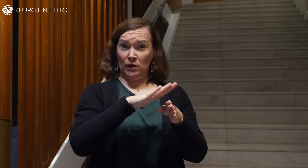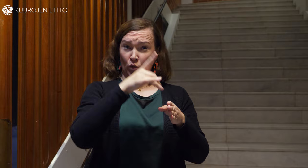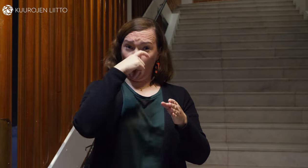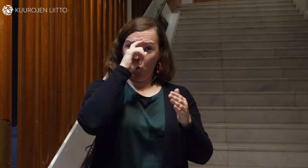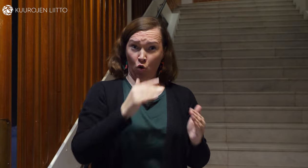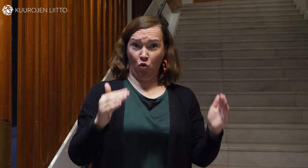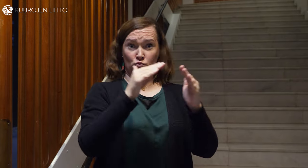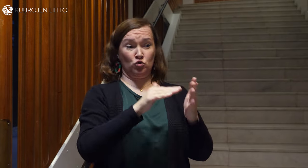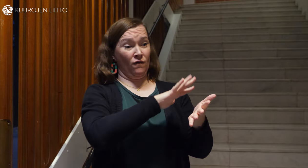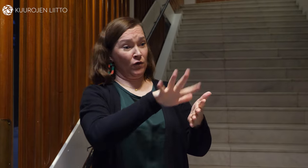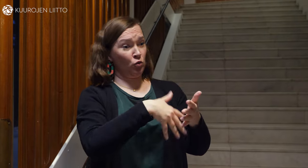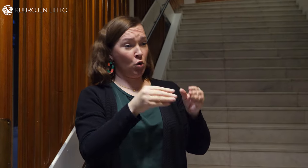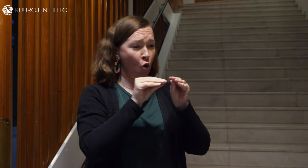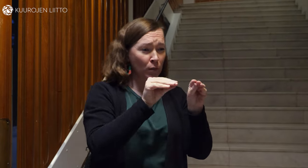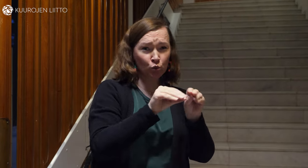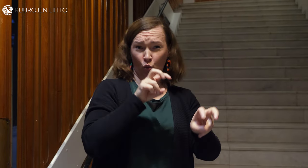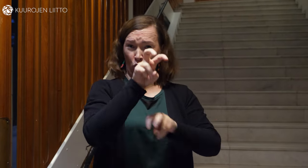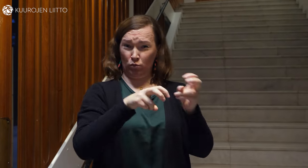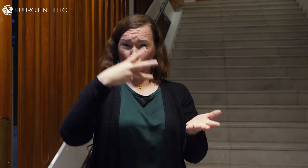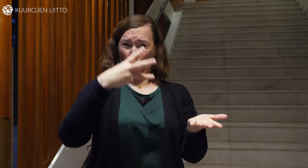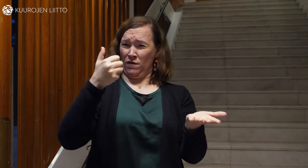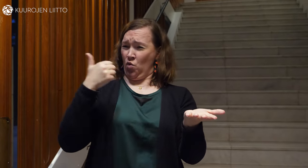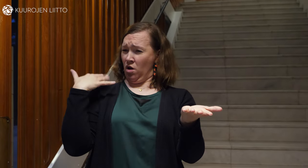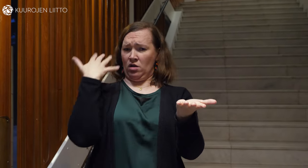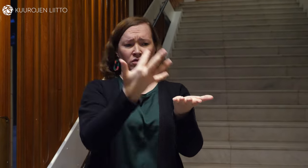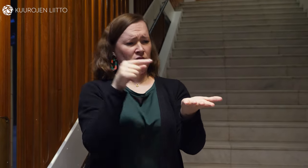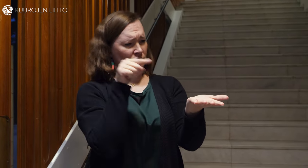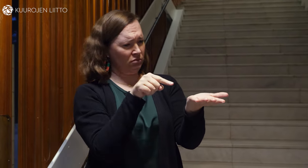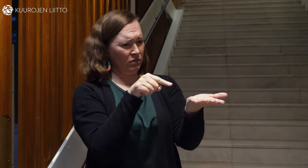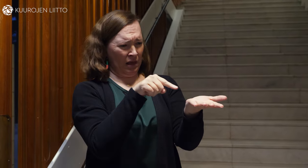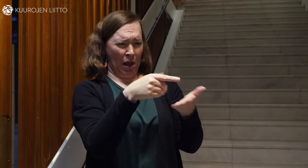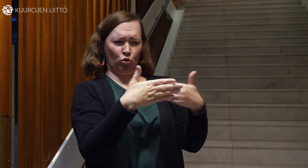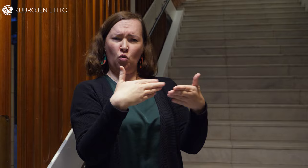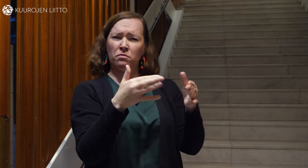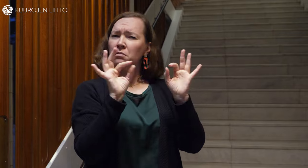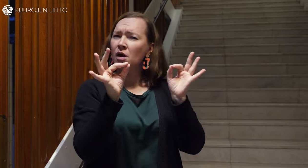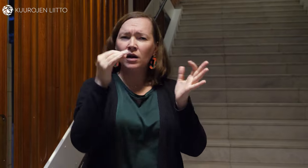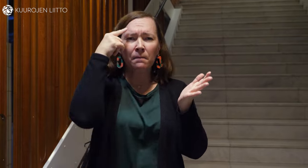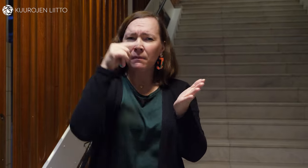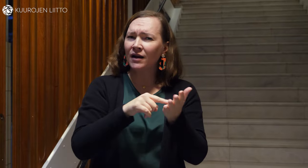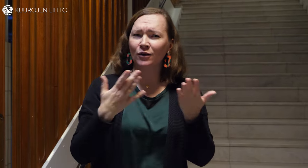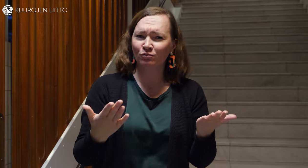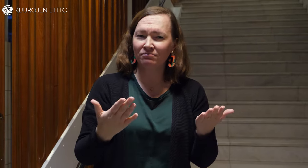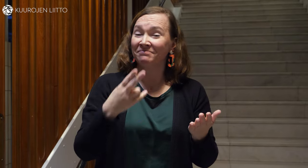Jyväskylän yliopiston 30-vuotisella taipaleella on ollut - viittomakielen tutkimukselle ja opetukselle.